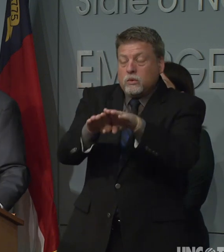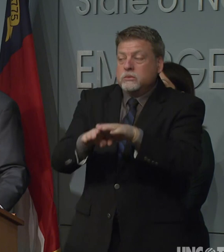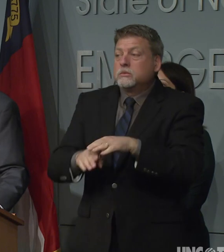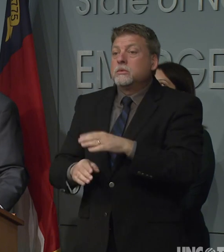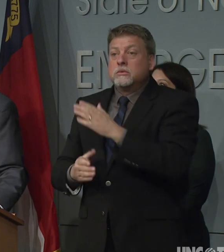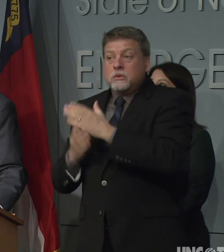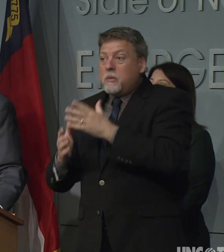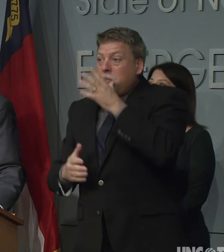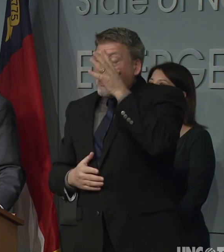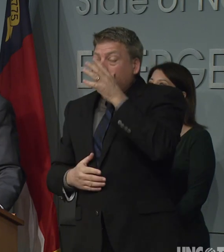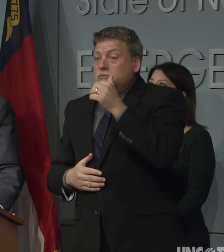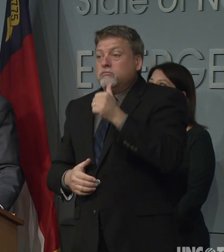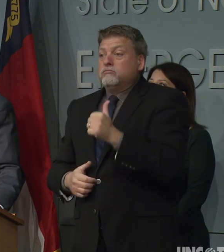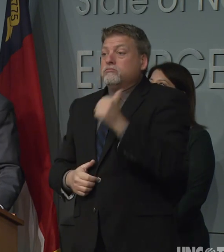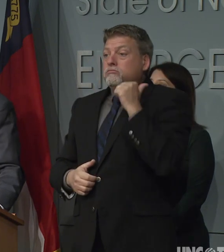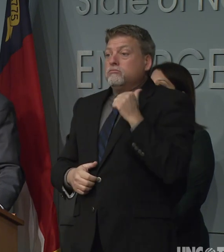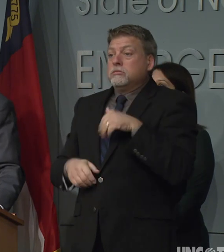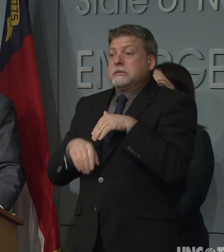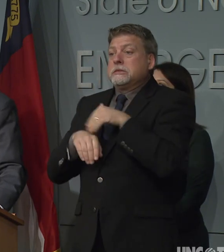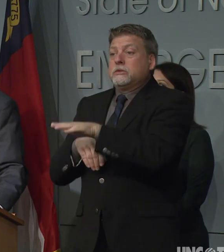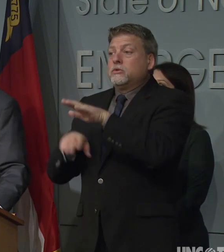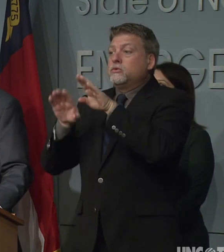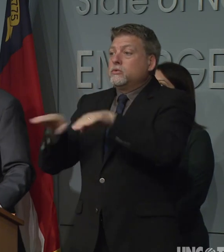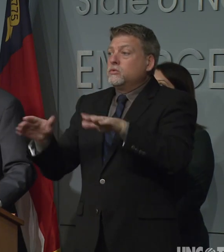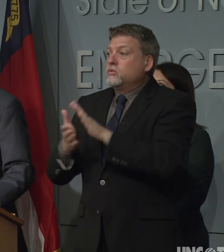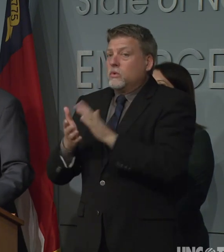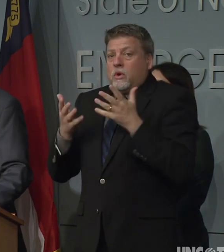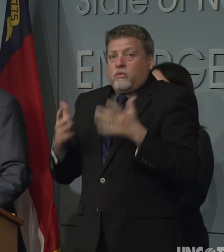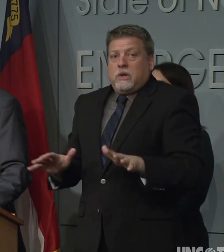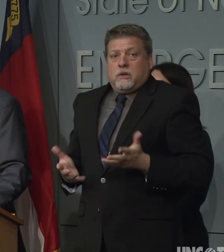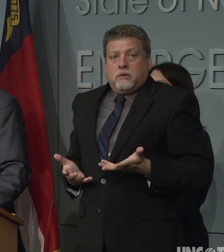que sus niños no vayan a la escuela.